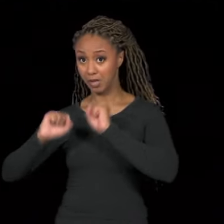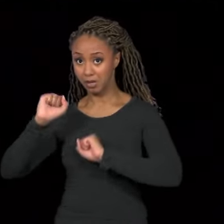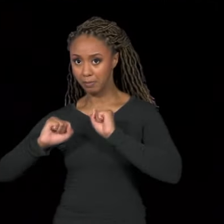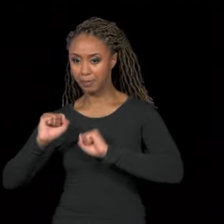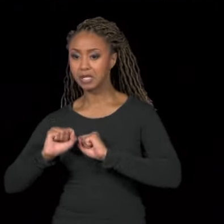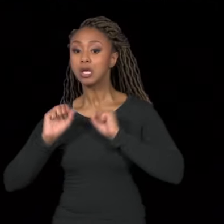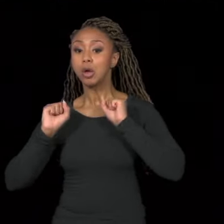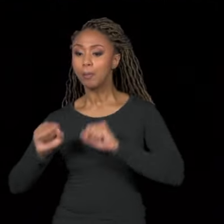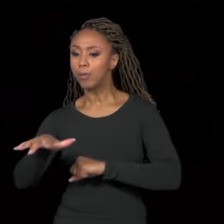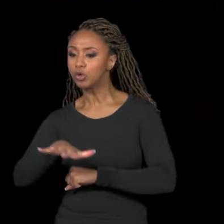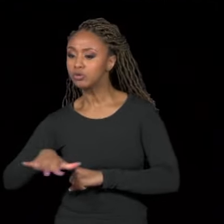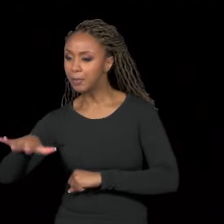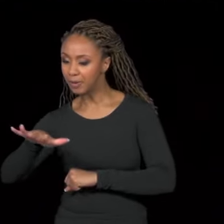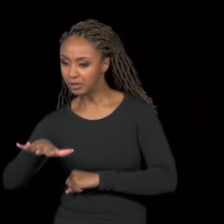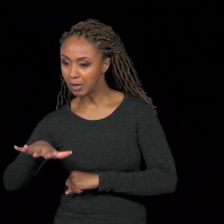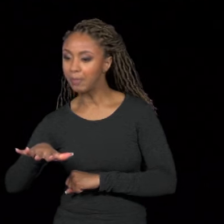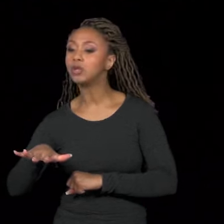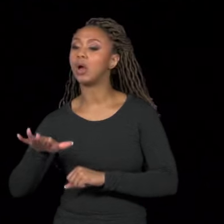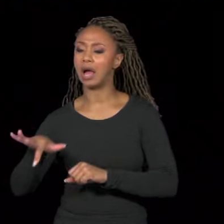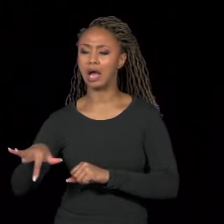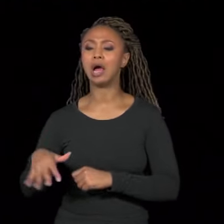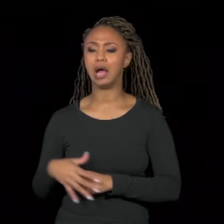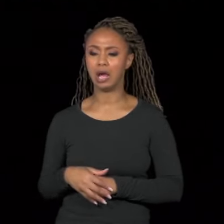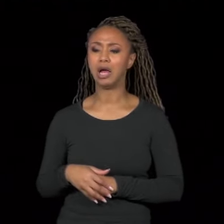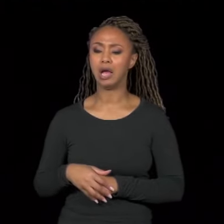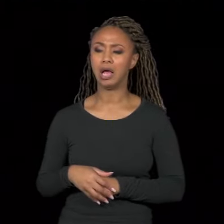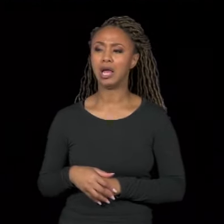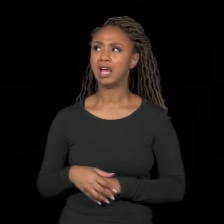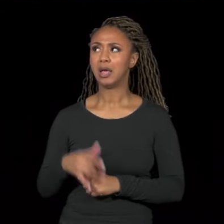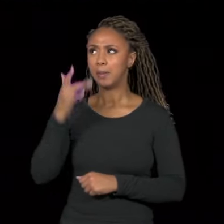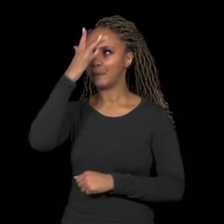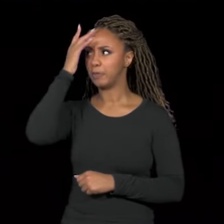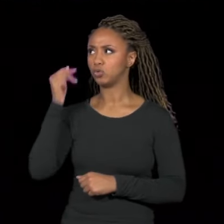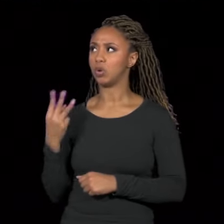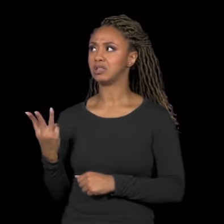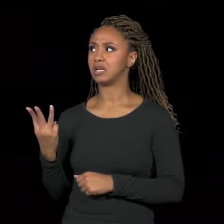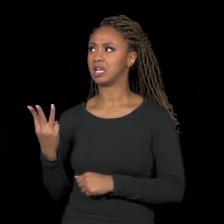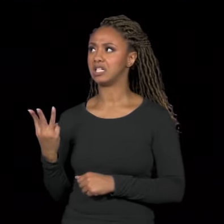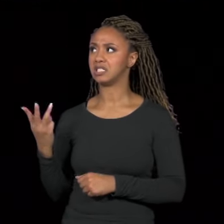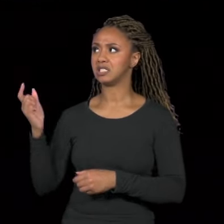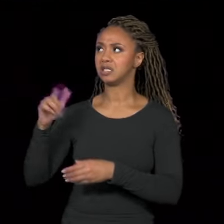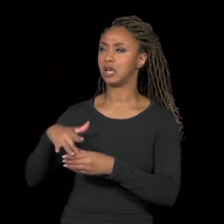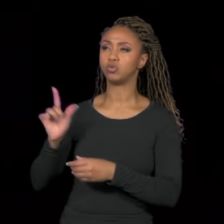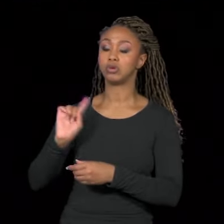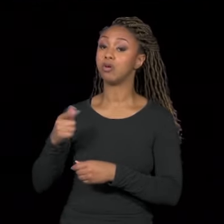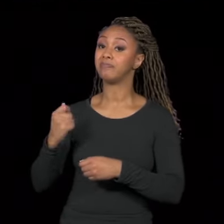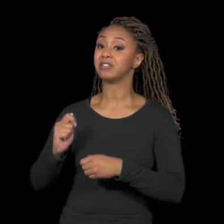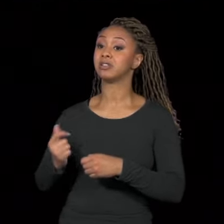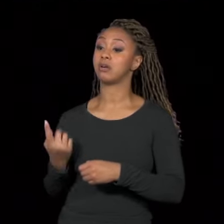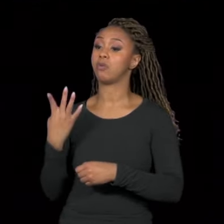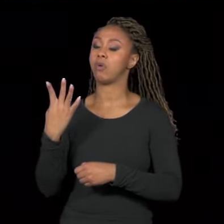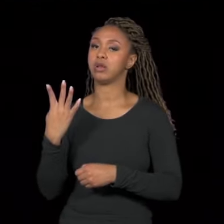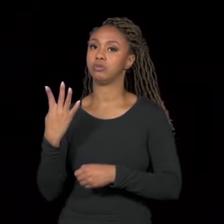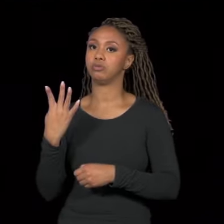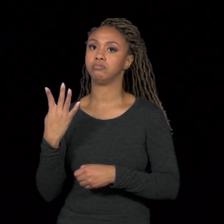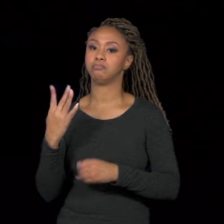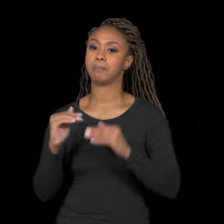ESTABELECER UM DEPARTAMENTO QUANDO EU TIVER PELO MENOS QUATRO FUNCIONÁRIOS. EU NÃO POSSO TER UM DEPARTAMENTO COM 3, COM 2, COM 1 FUNCIONÁRIO." ESSA É UMA RESTRIÇÃO IMPORTANTE, QUE É PARA